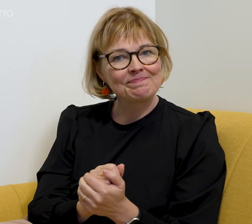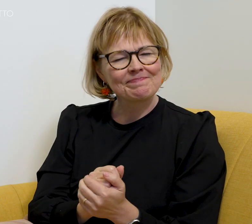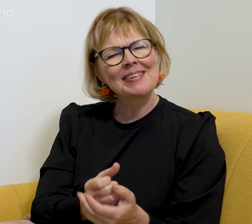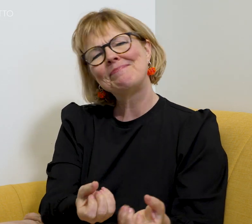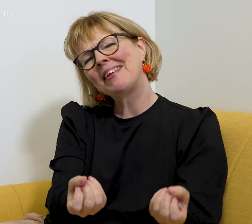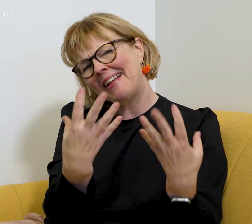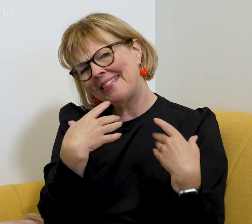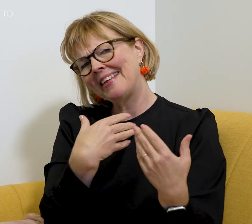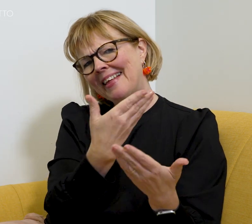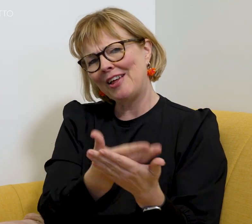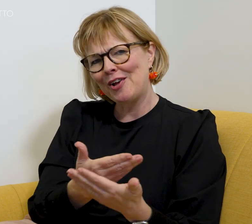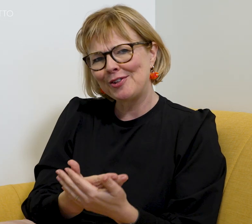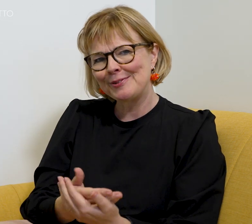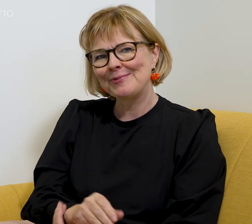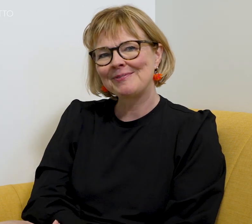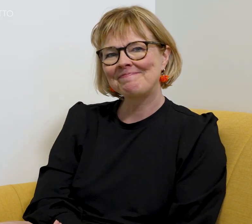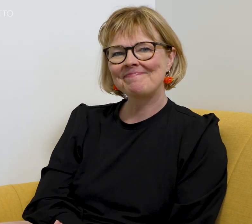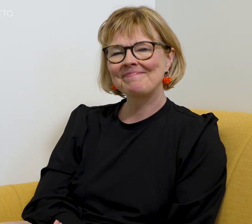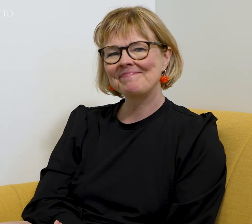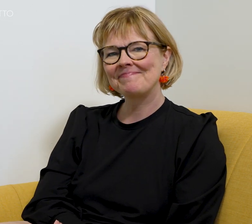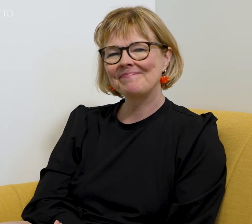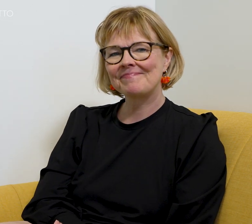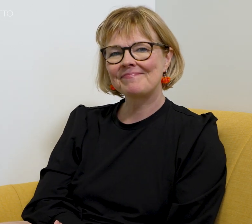Lähetä meille ehdotuksesi!